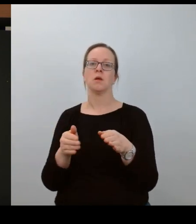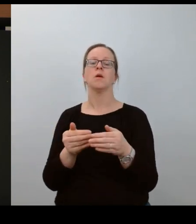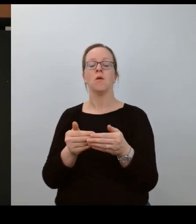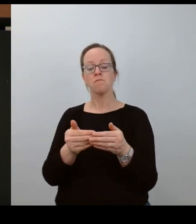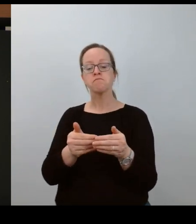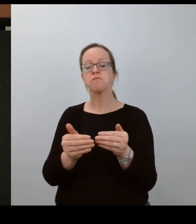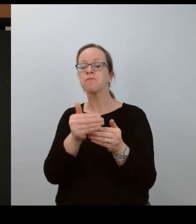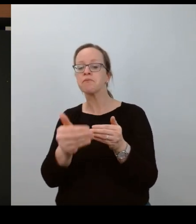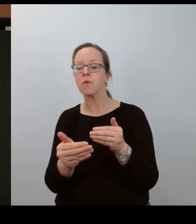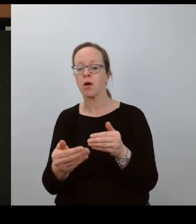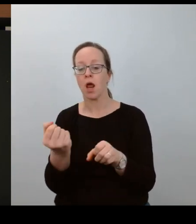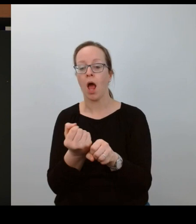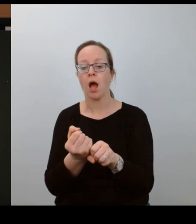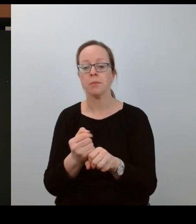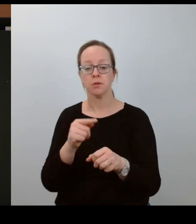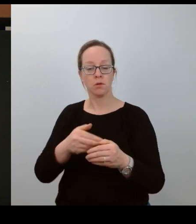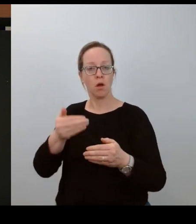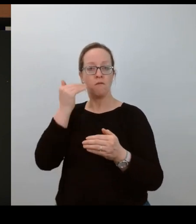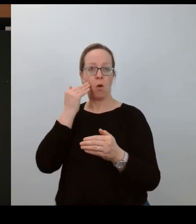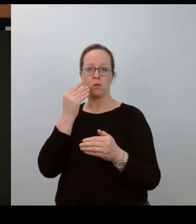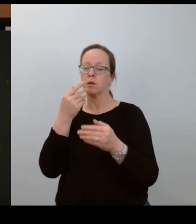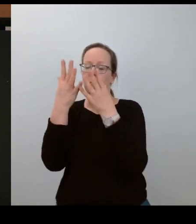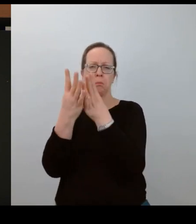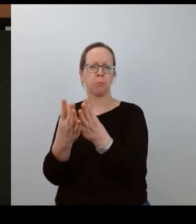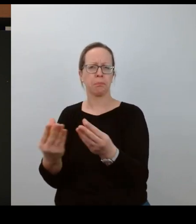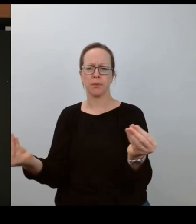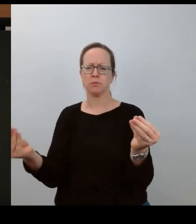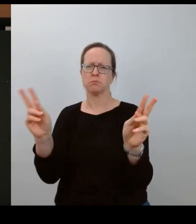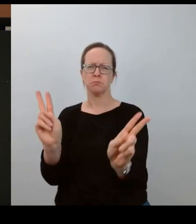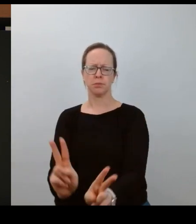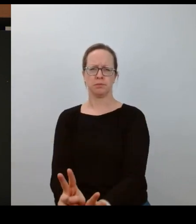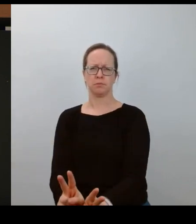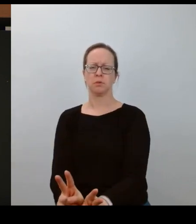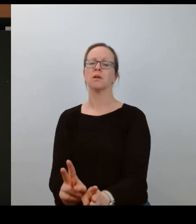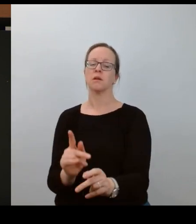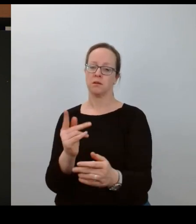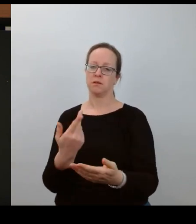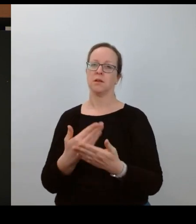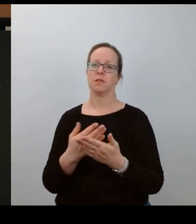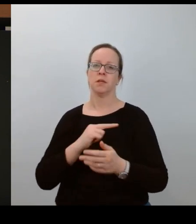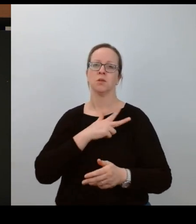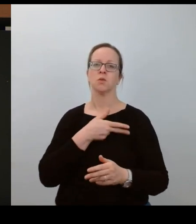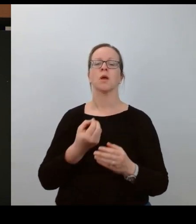und gerade, weil wir erhebliche Haushaltsmittel , die wir an die Kulturraum GmbH